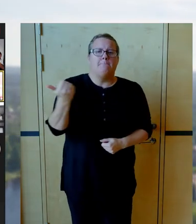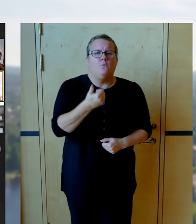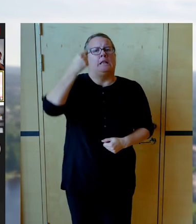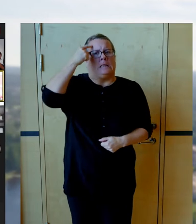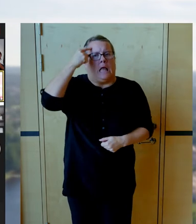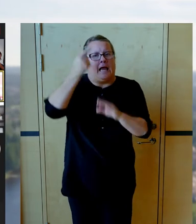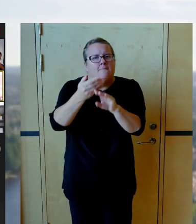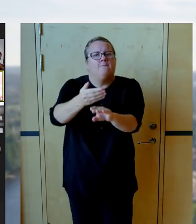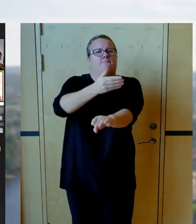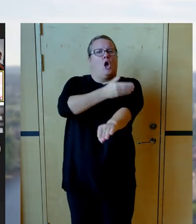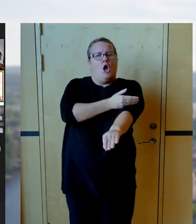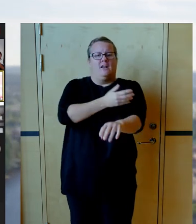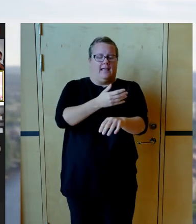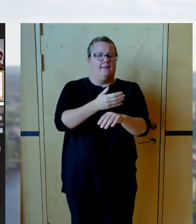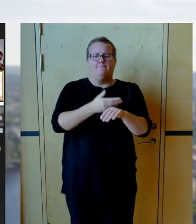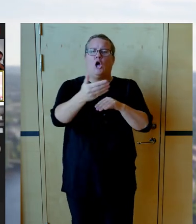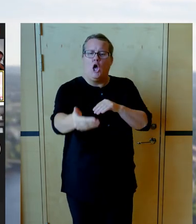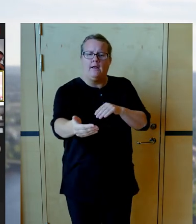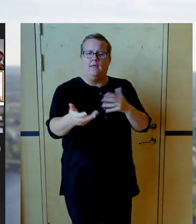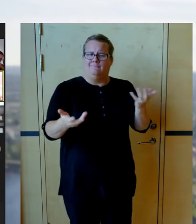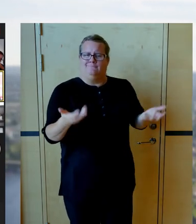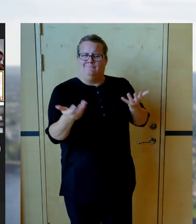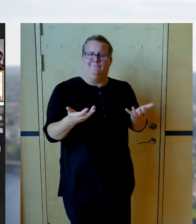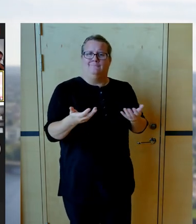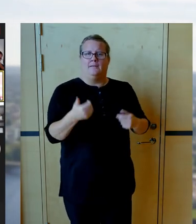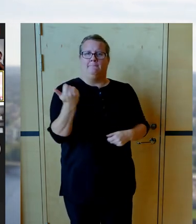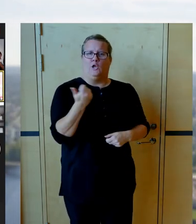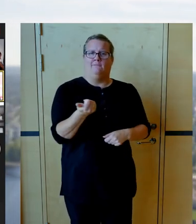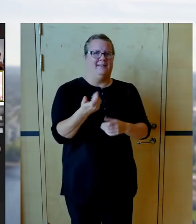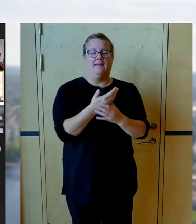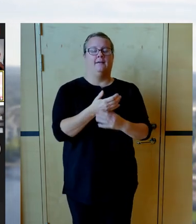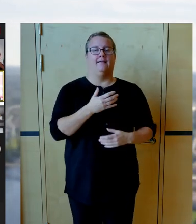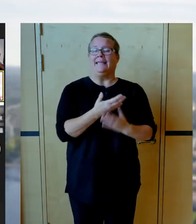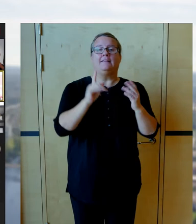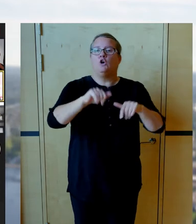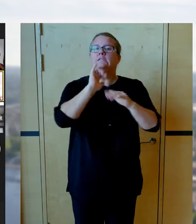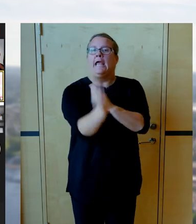Eller Tänk efter före tänkte jag Även i den här Fråga om vård